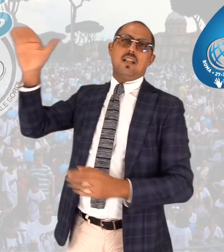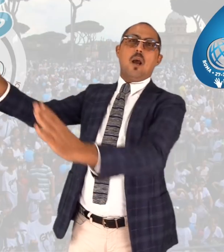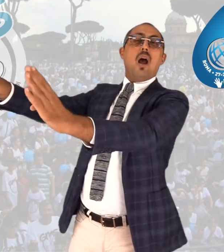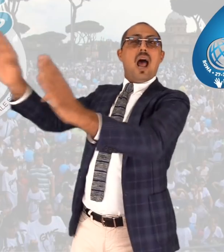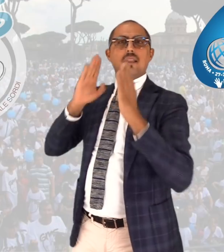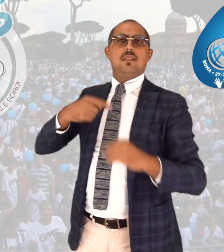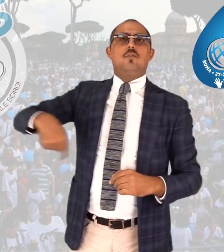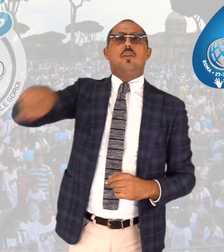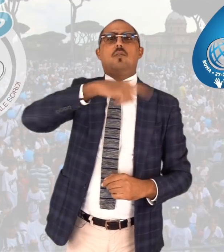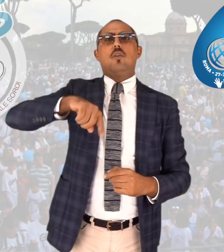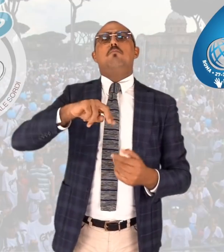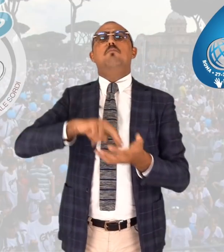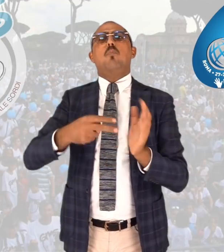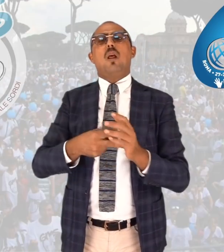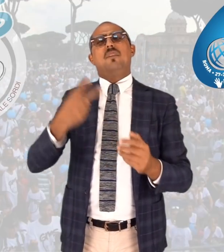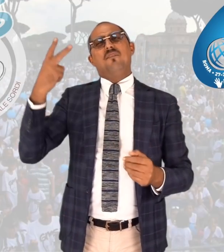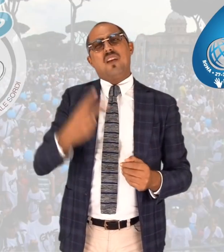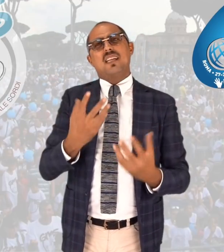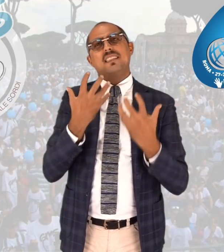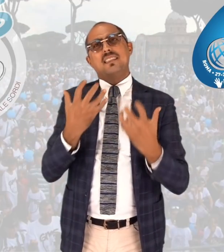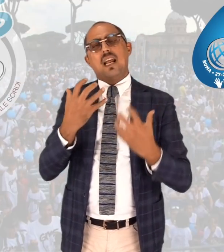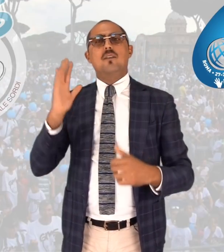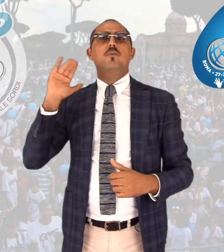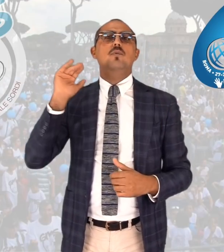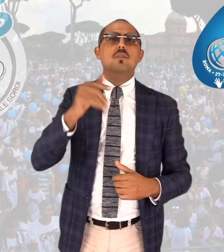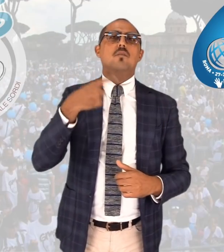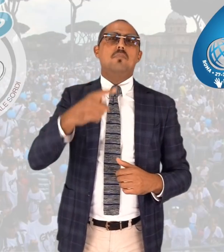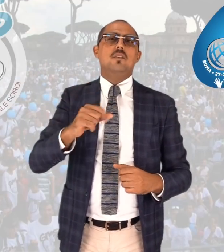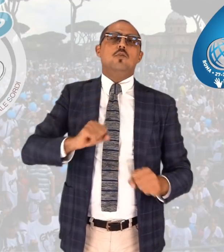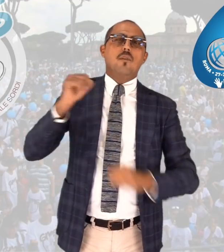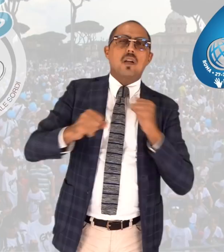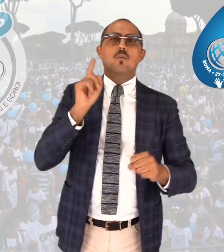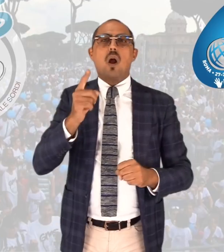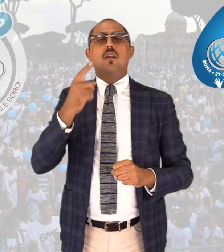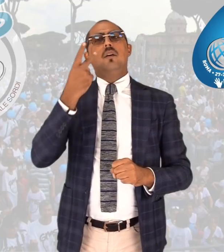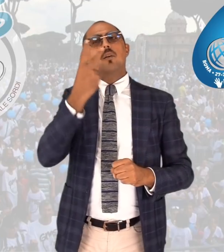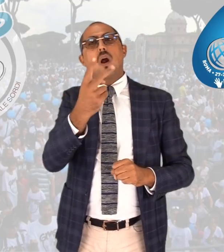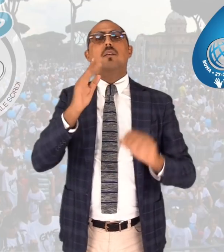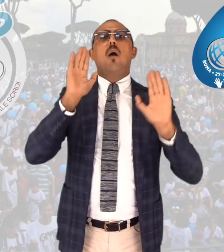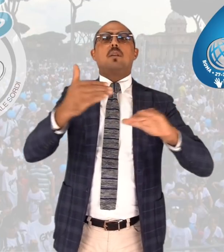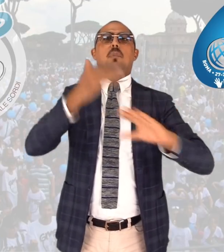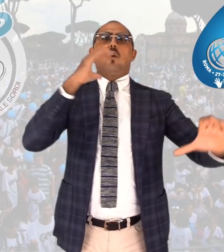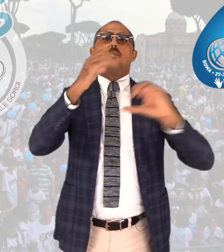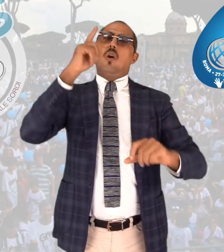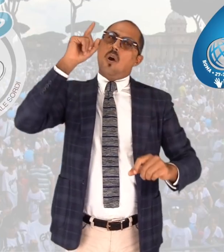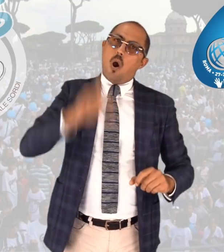Il governo deve avere ben presenti le difficoltà che affrontiamo quotidianamente, che l'abbattimento delle barriere della comunicazione è un obbligo,